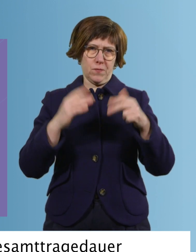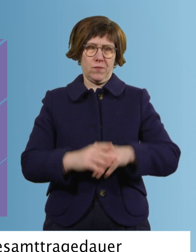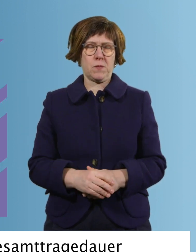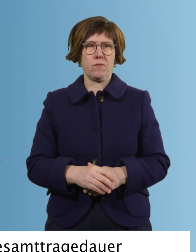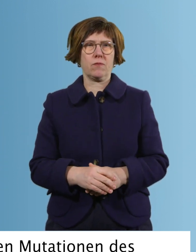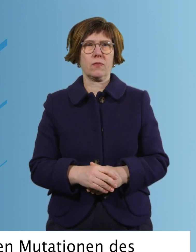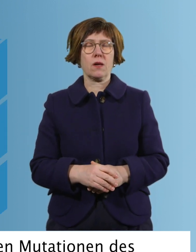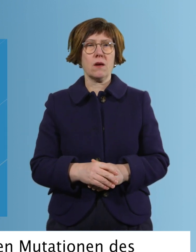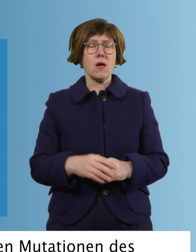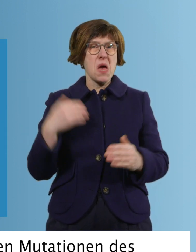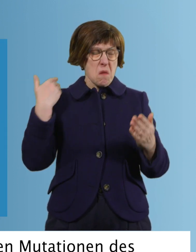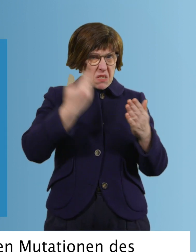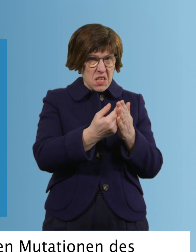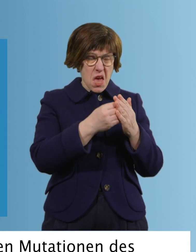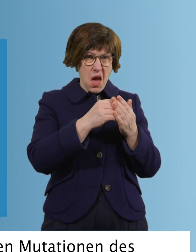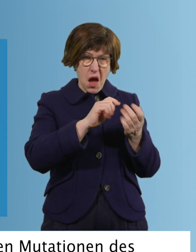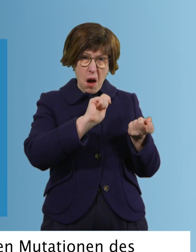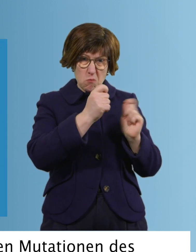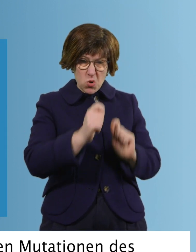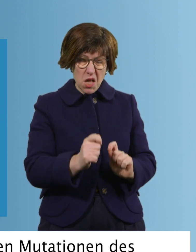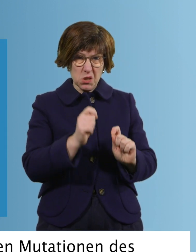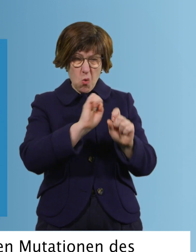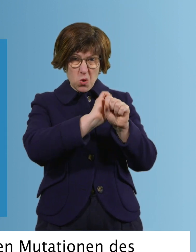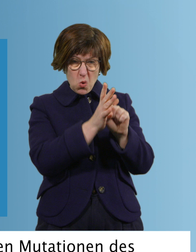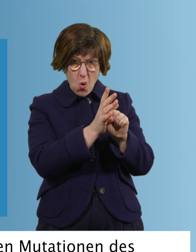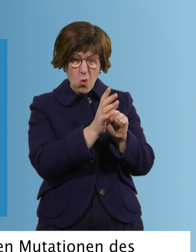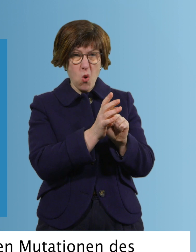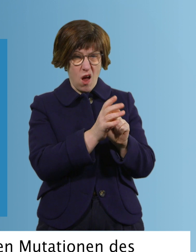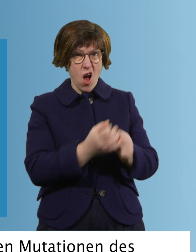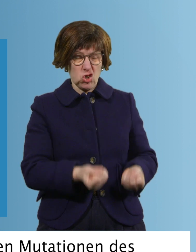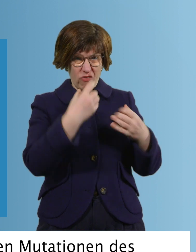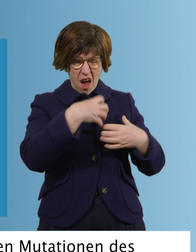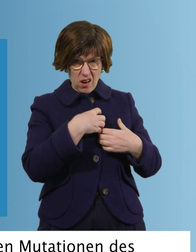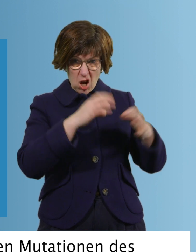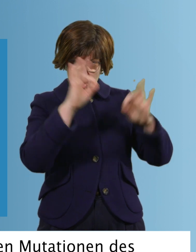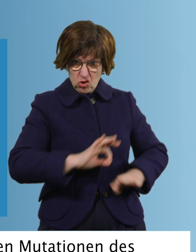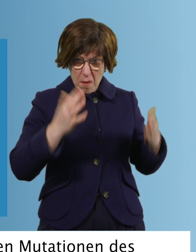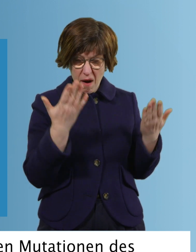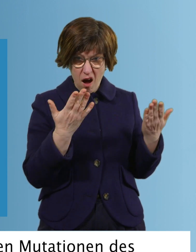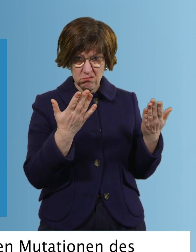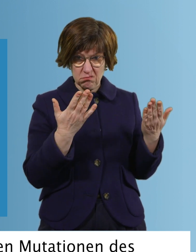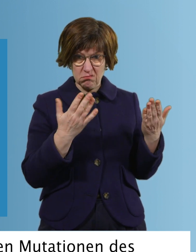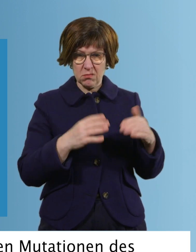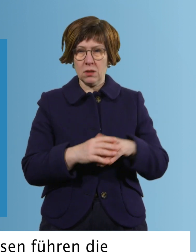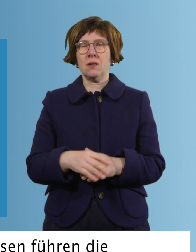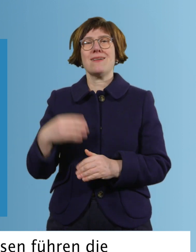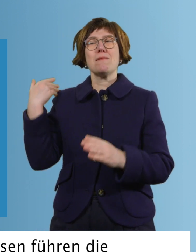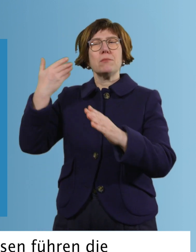Führen die bisher entdeckten Mutationen des Coronavirus zu einer schwereren Erkrankung?